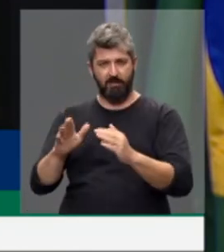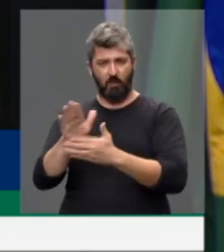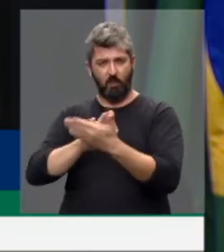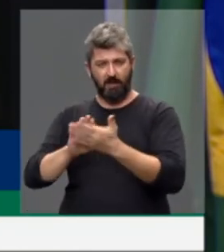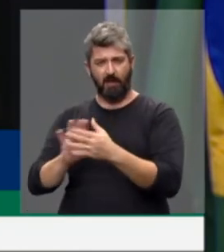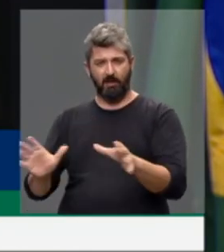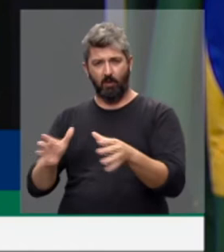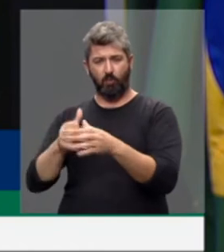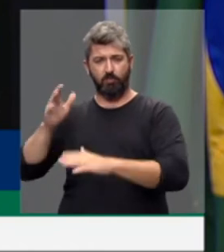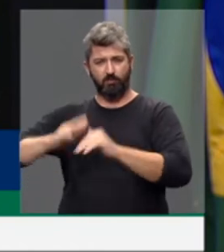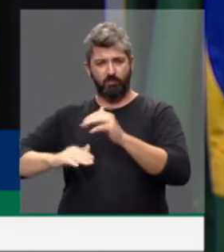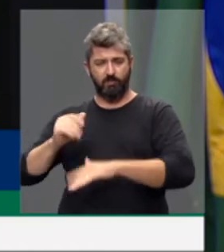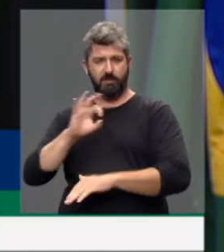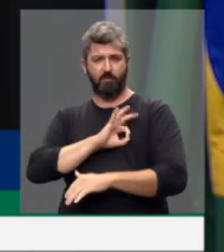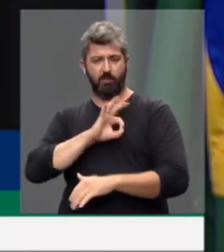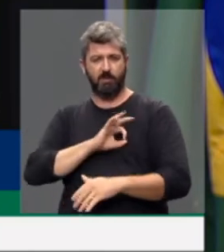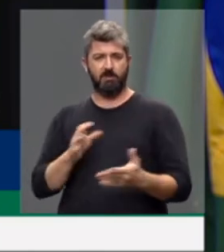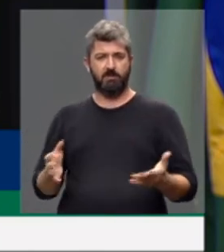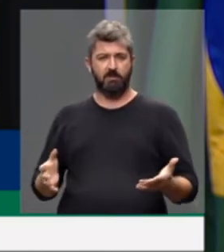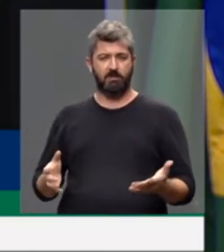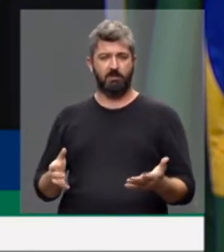ENTANTO, ESSA CASA AQUI, SEM NENHUM DEBATE, COM TOTAL